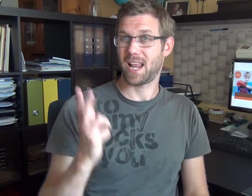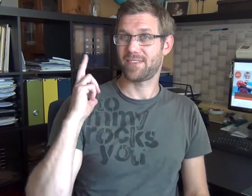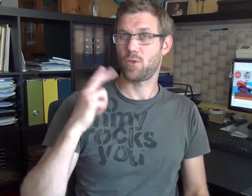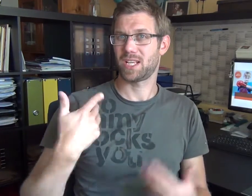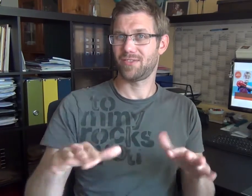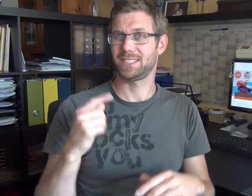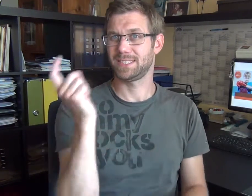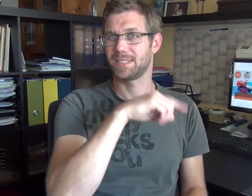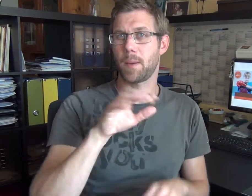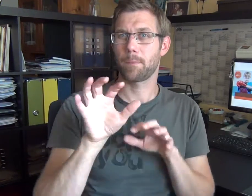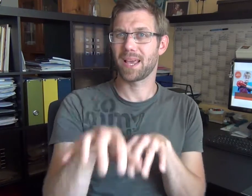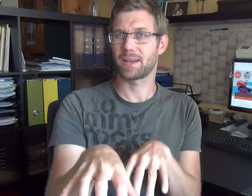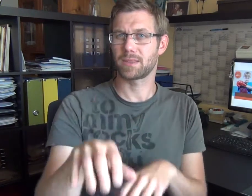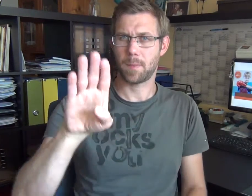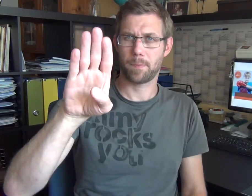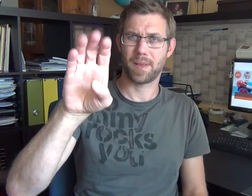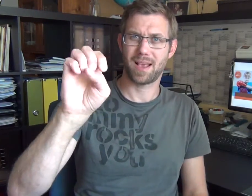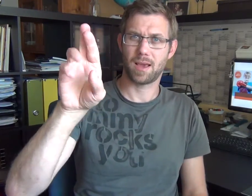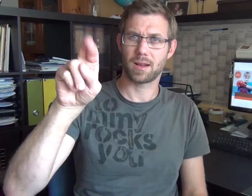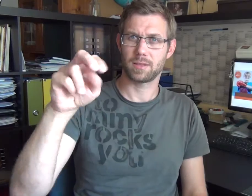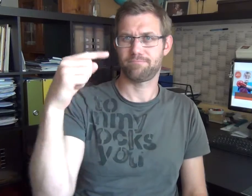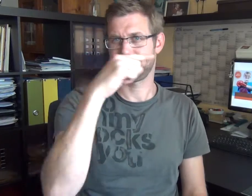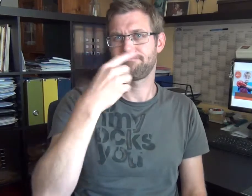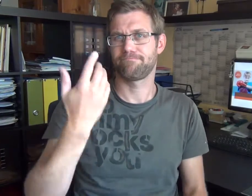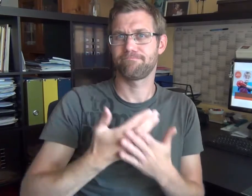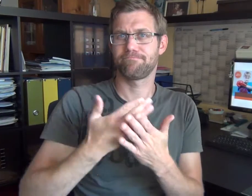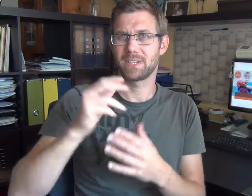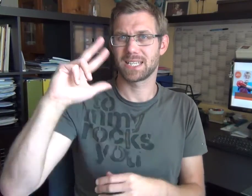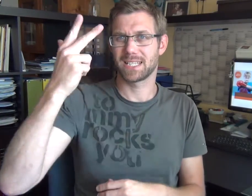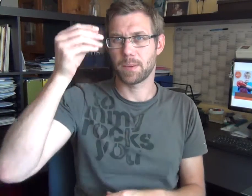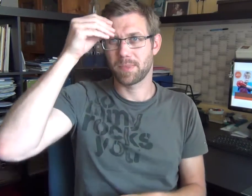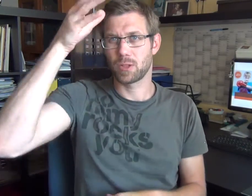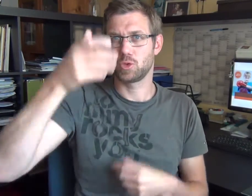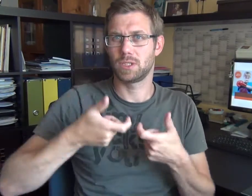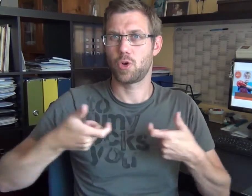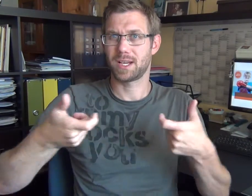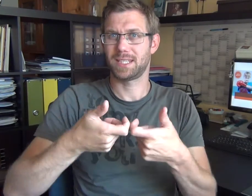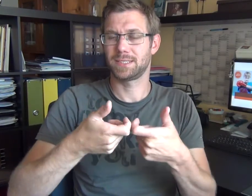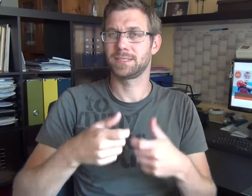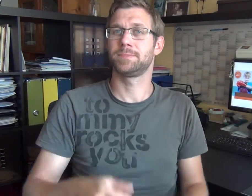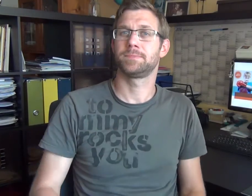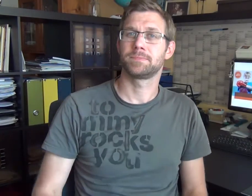Vor drei Wochen war ich in Bern, beim 3. Bildungskongress.